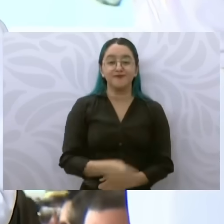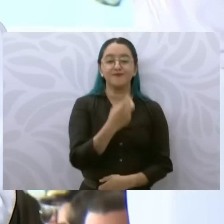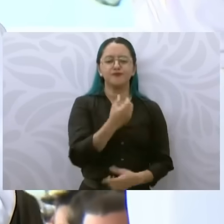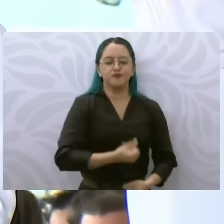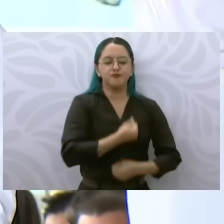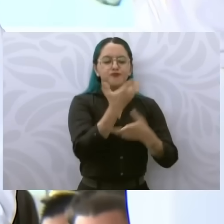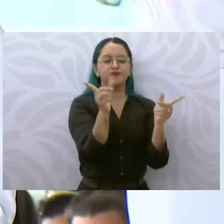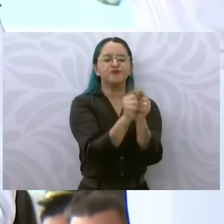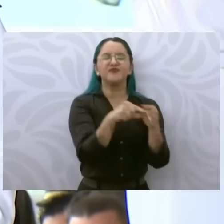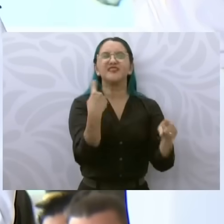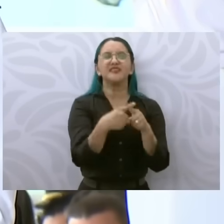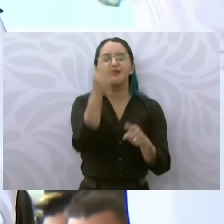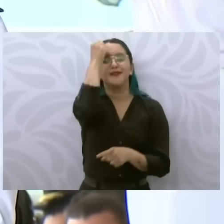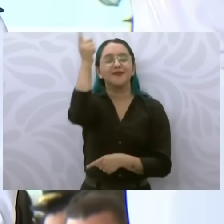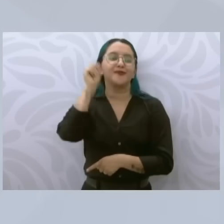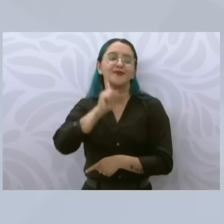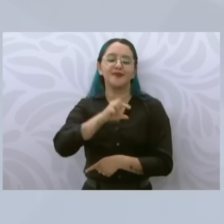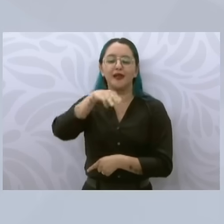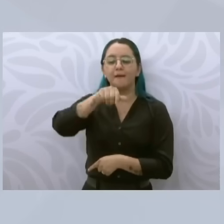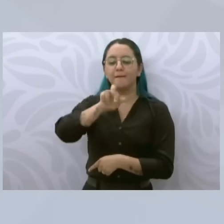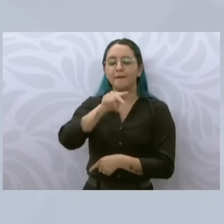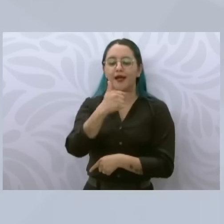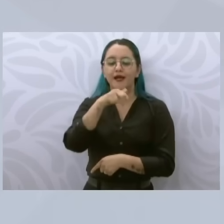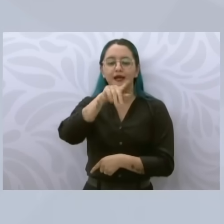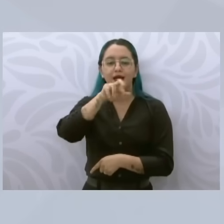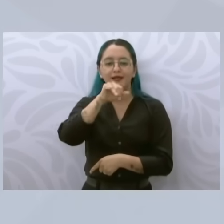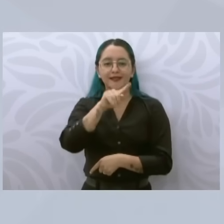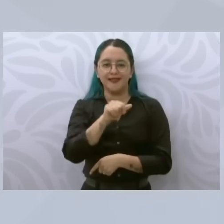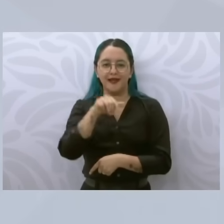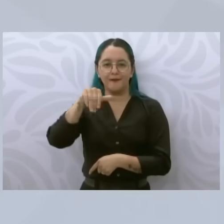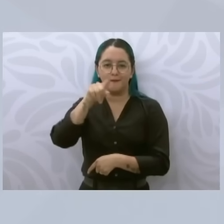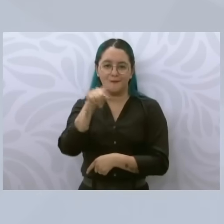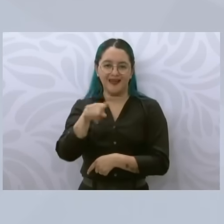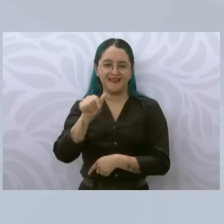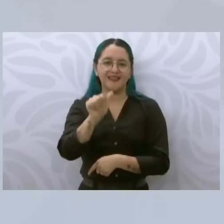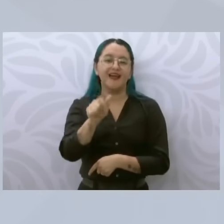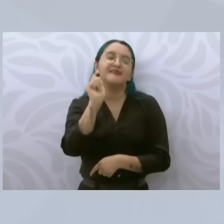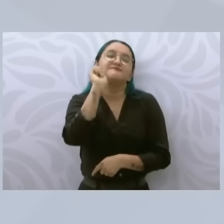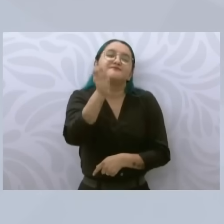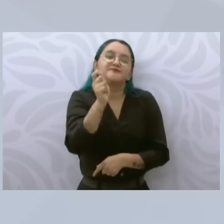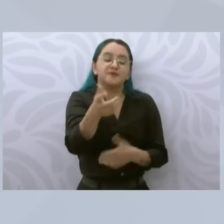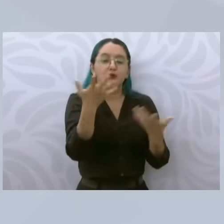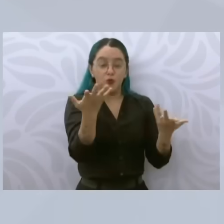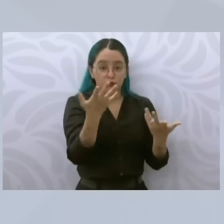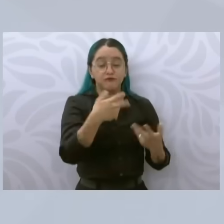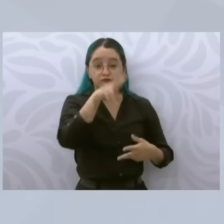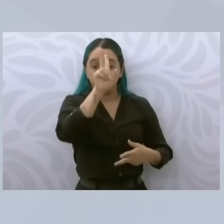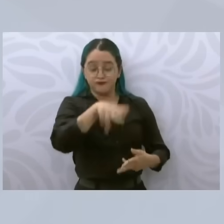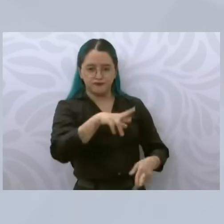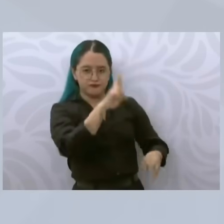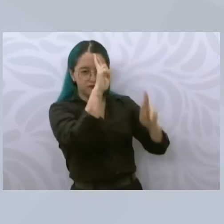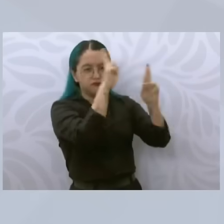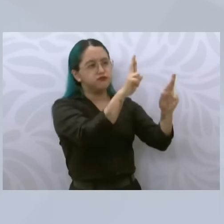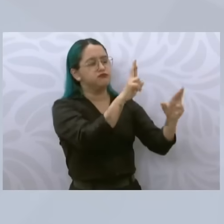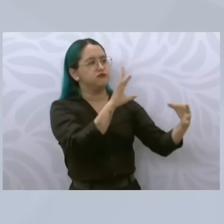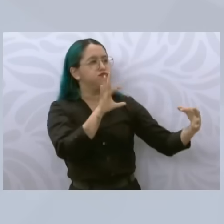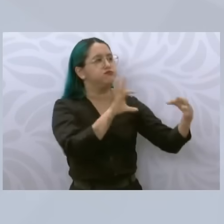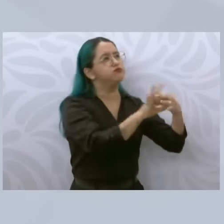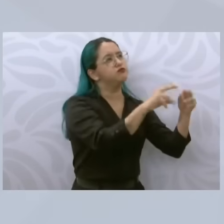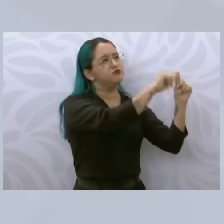Maa de Juárez nos recuerda que la lealtad a la patria se expresa con abnegación y determinación